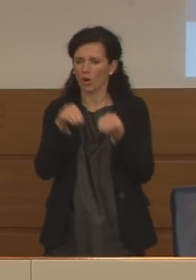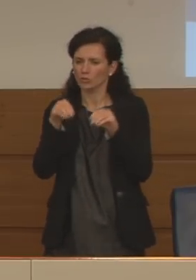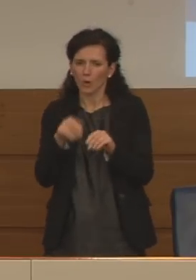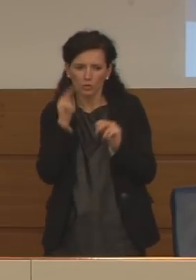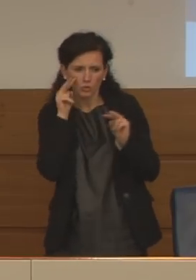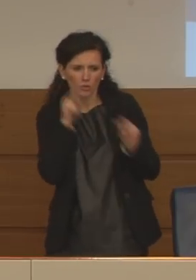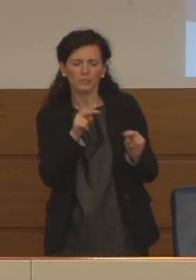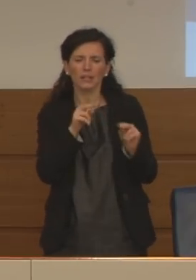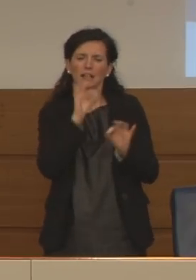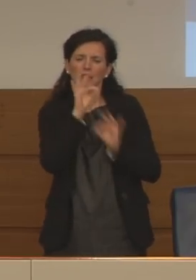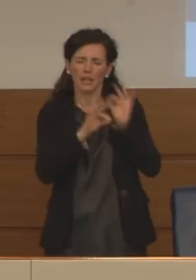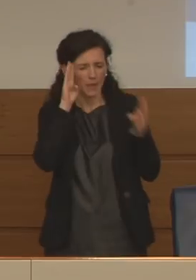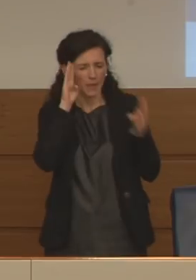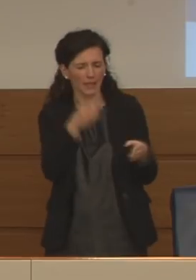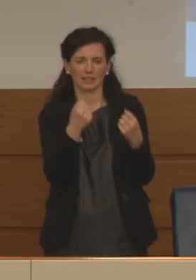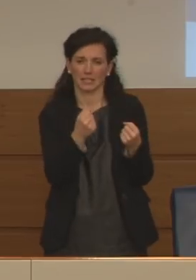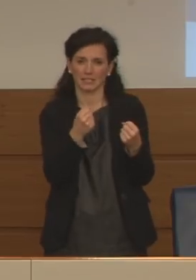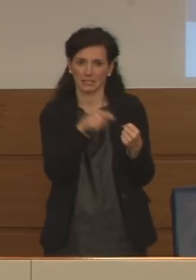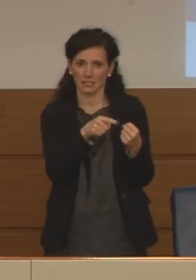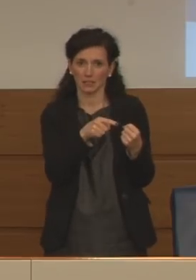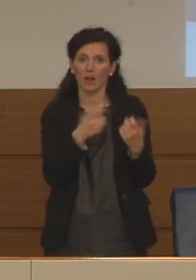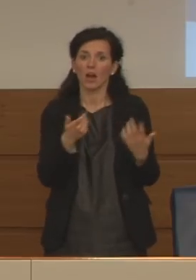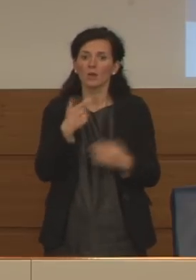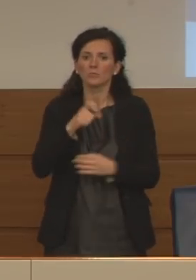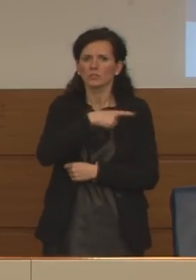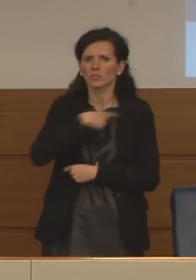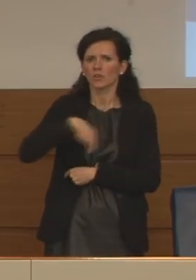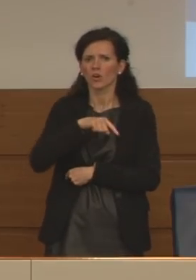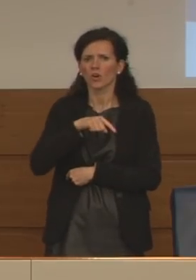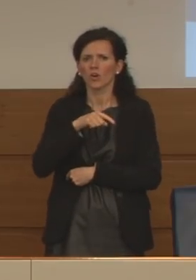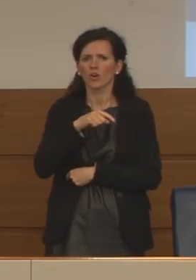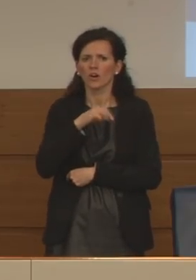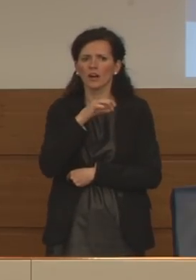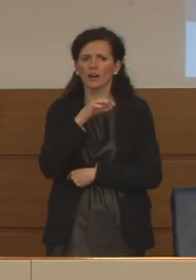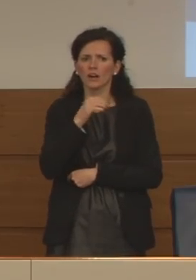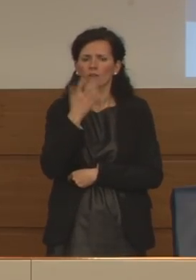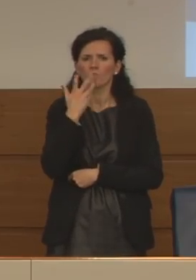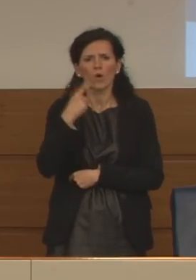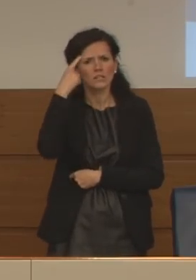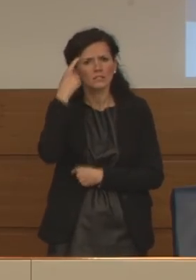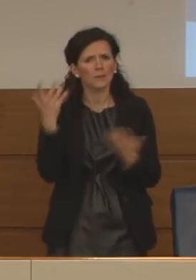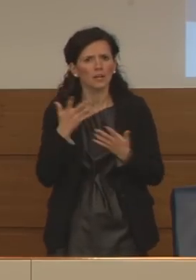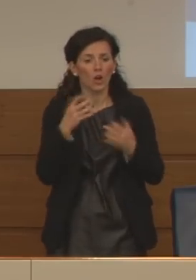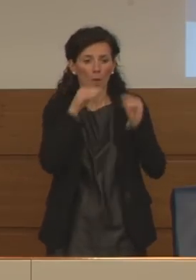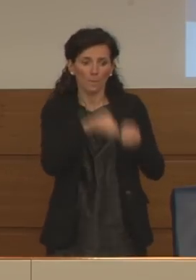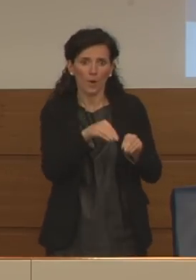quello che ci interessa è consentire ai posti di terapia intensiva italiani di essere raddoppiati nel più breve tempo possibile.